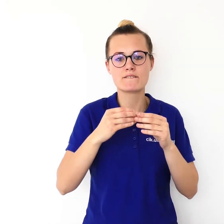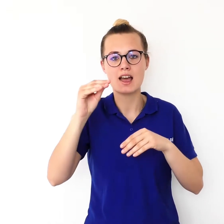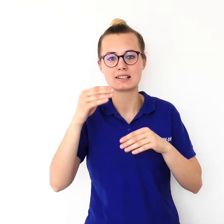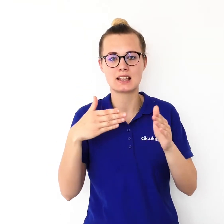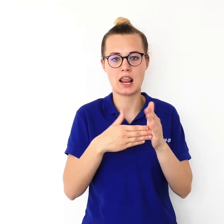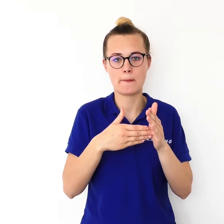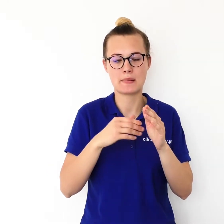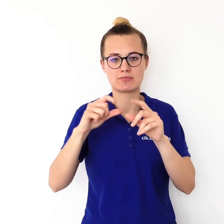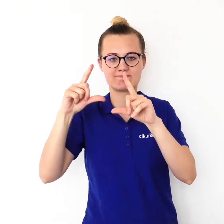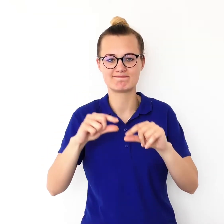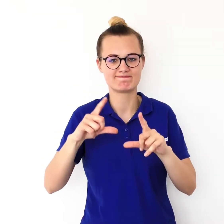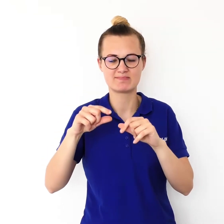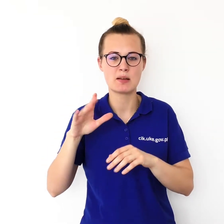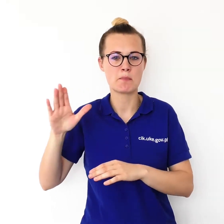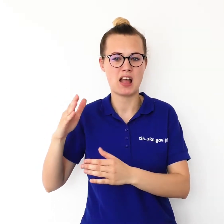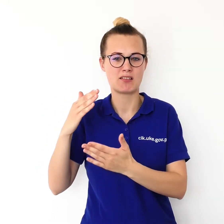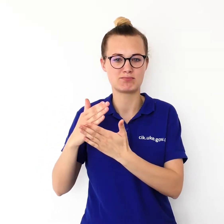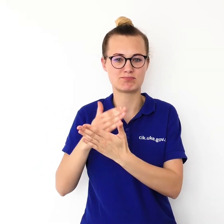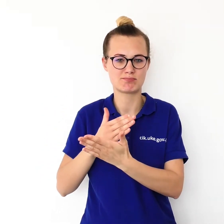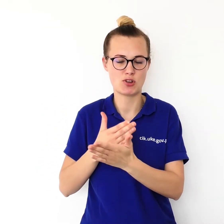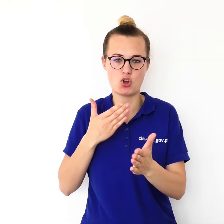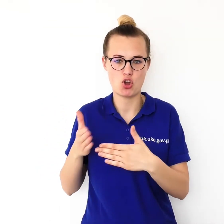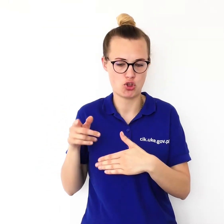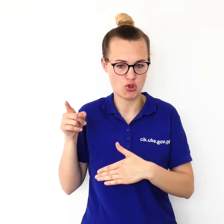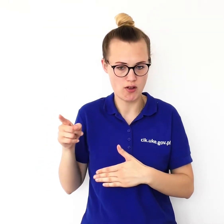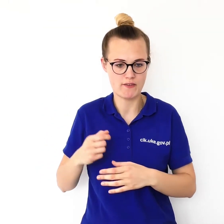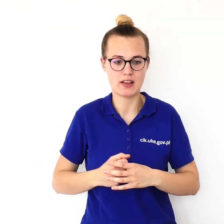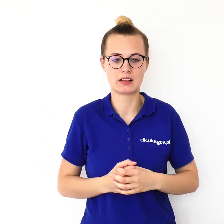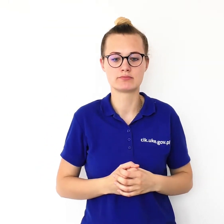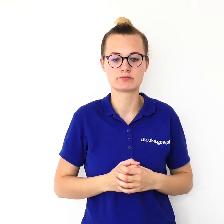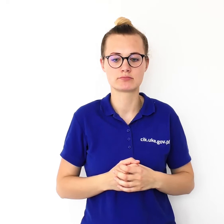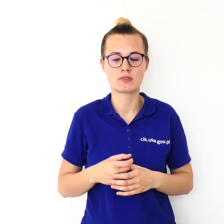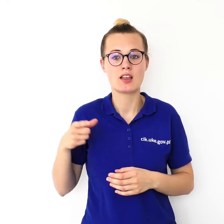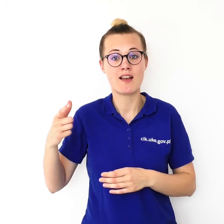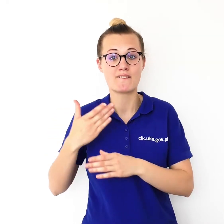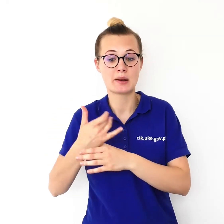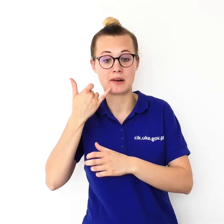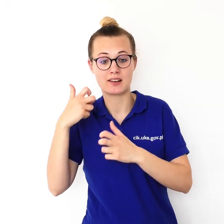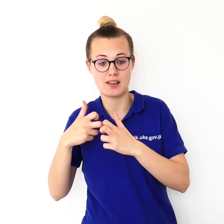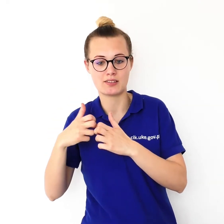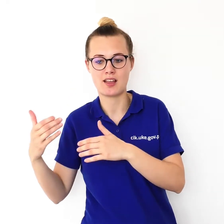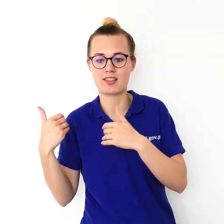Nie może jednak ustalać go dowolnie.